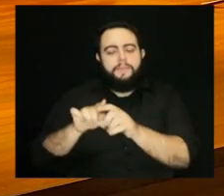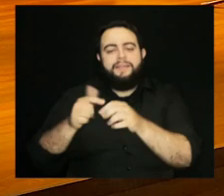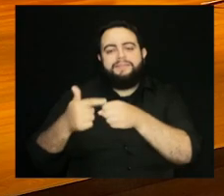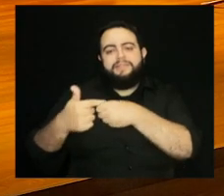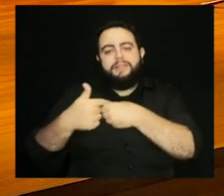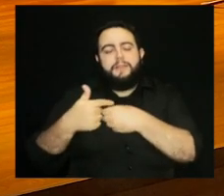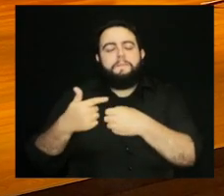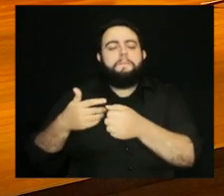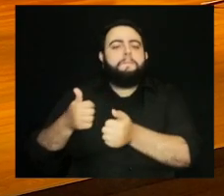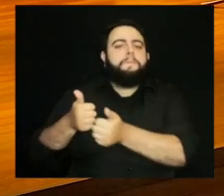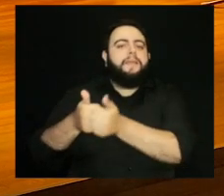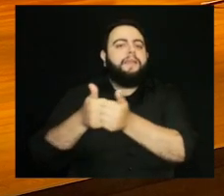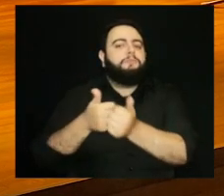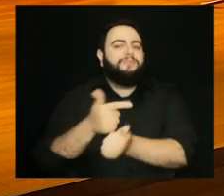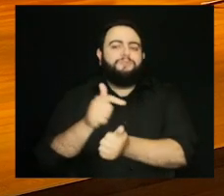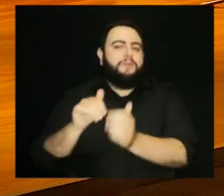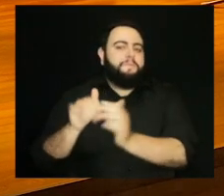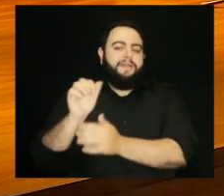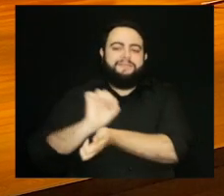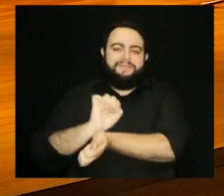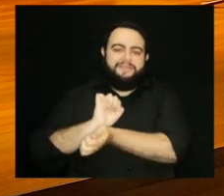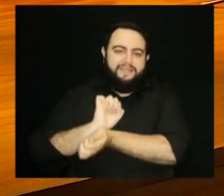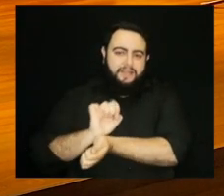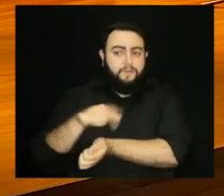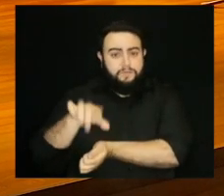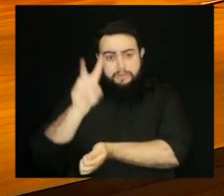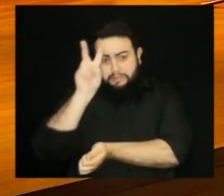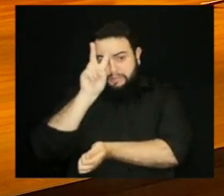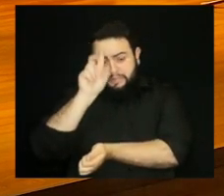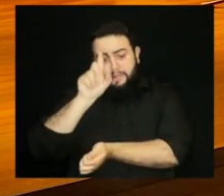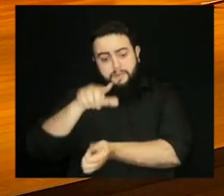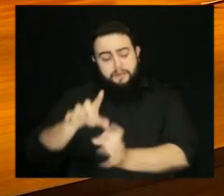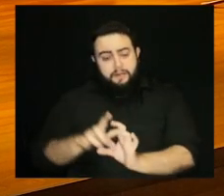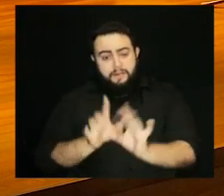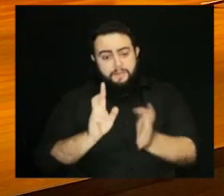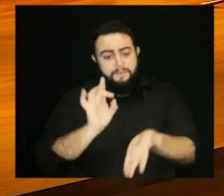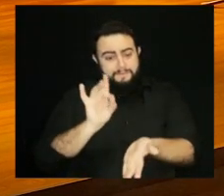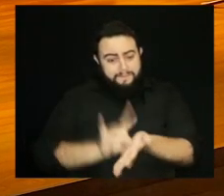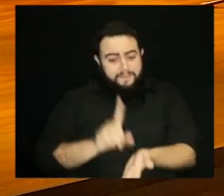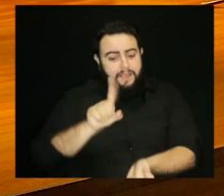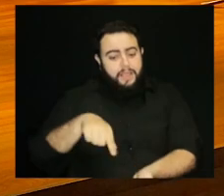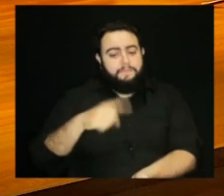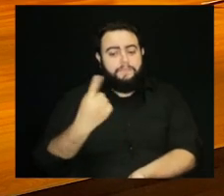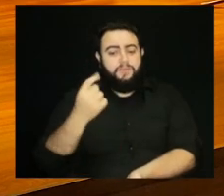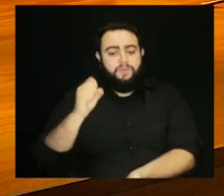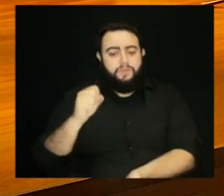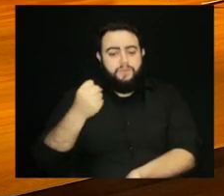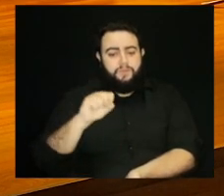nenhum escravo. Como vocês lembram a abolição de escravatura foi em 1889. O que aconteceu foi que